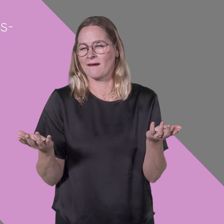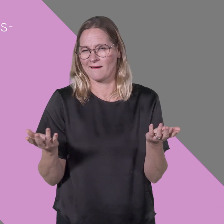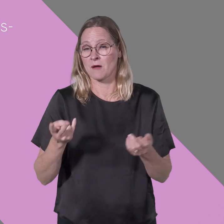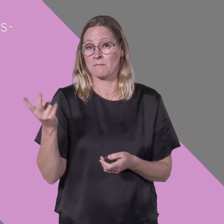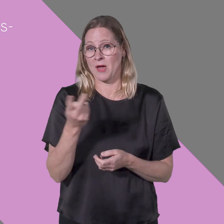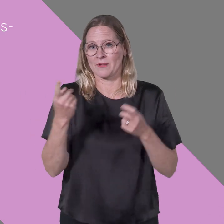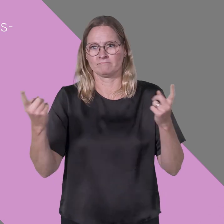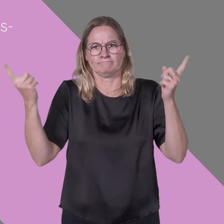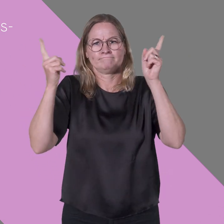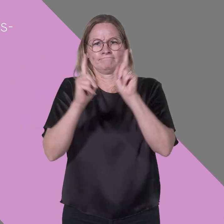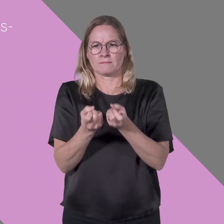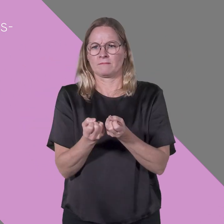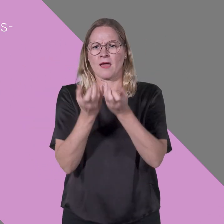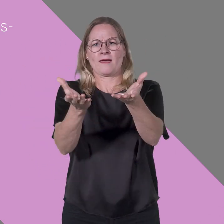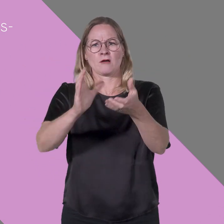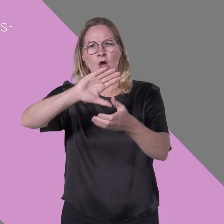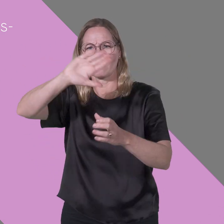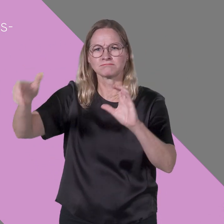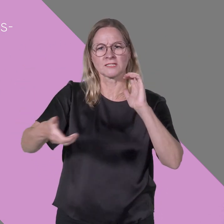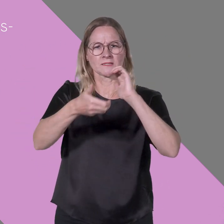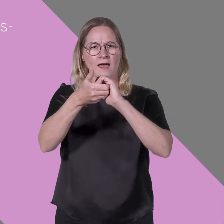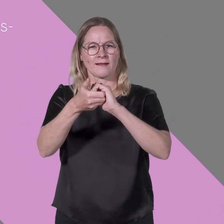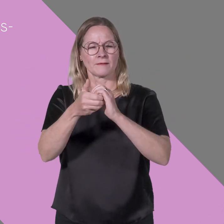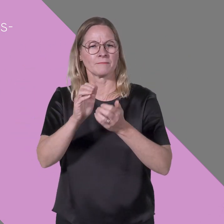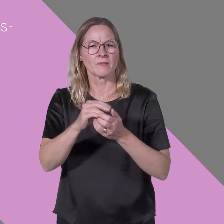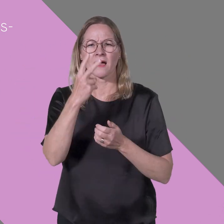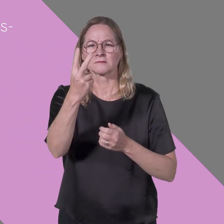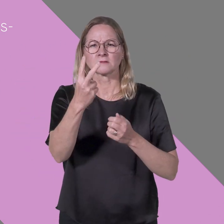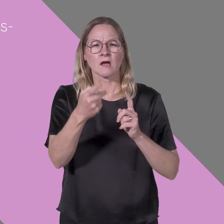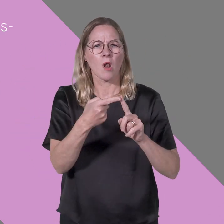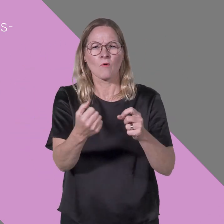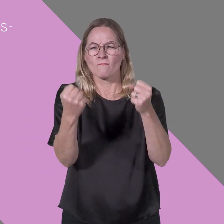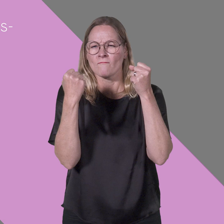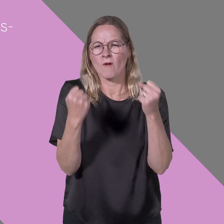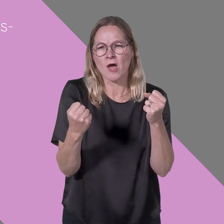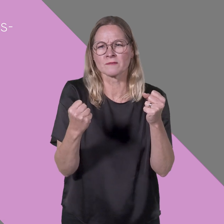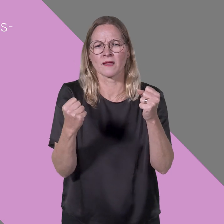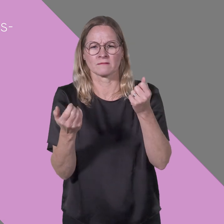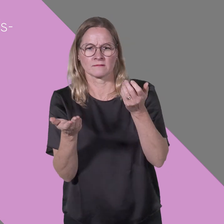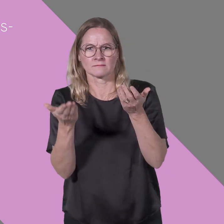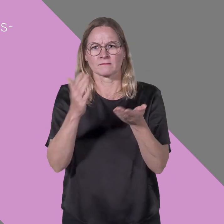He tuovat lavalle yinin ja yangin – kaksi alkuvoimaa, -